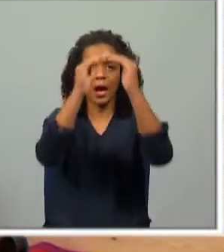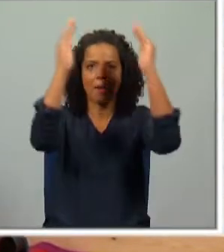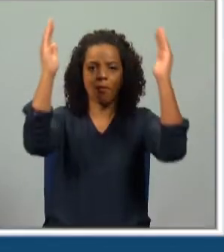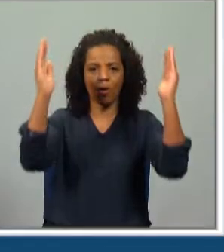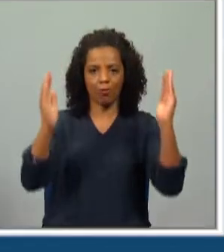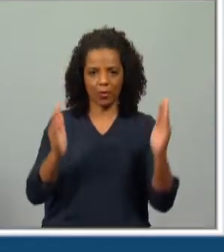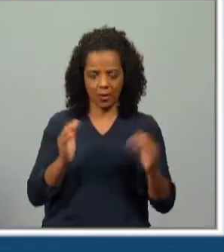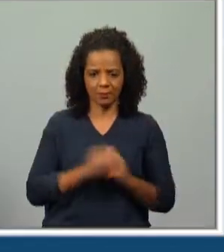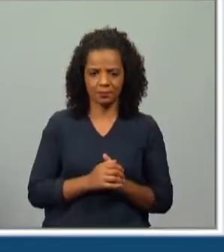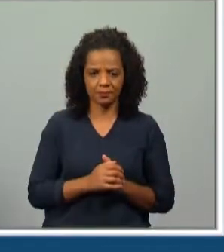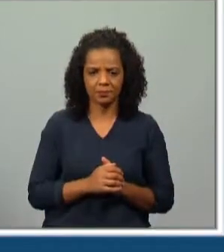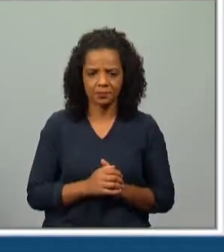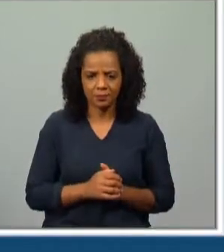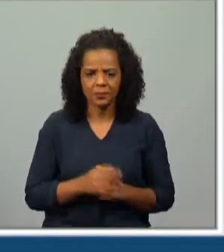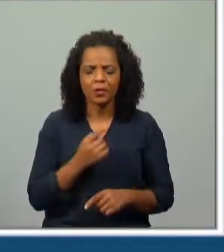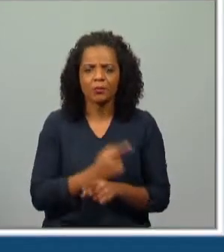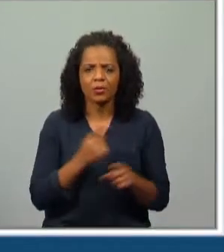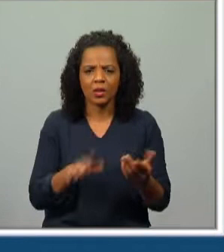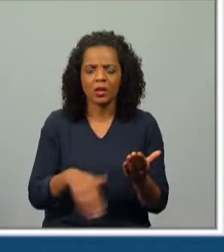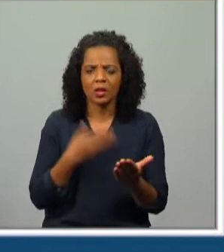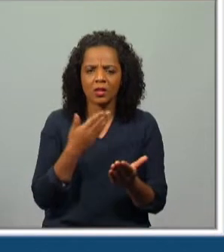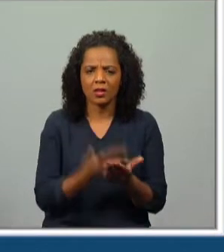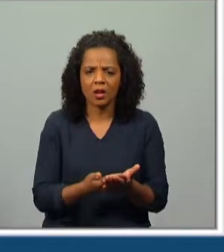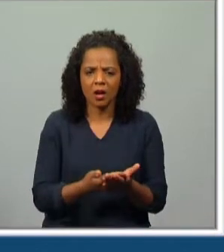marés negras são mortíferas para as Gaivotas Isto é o que é que acontece o 浮油對人類來說是致命的海鷗 這就是發生的事情